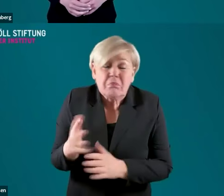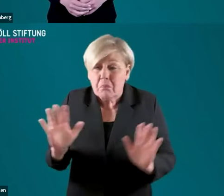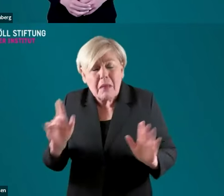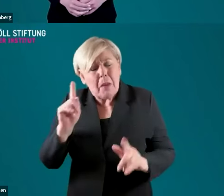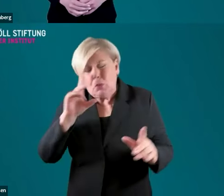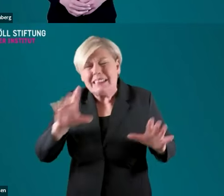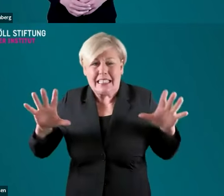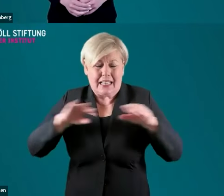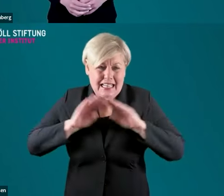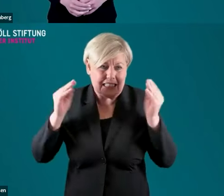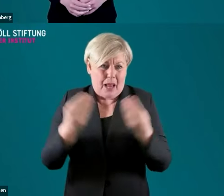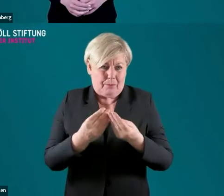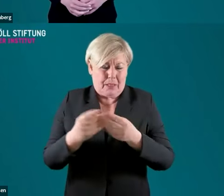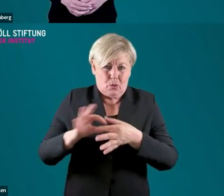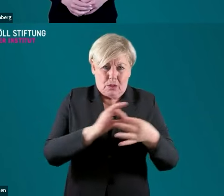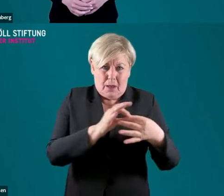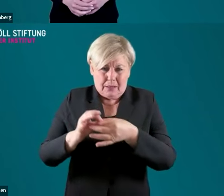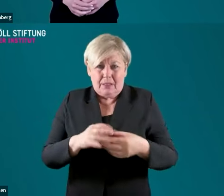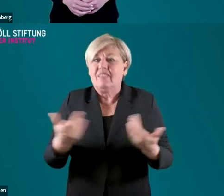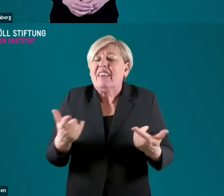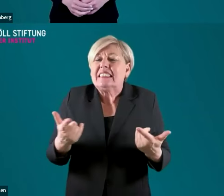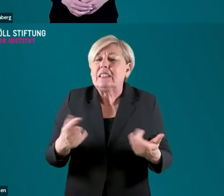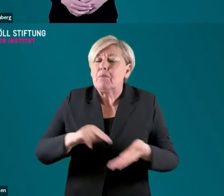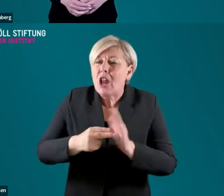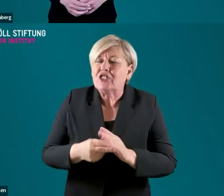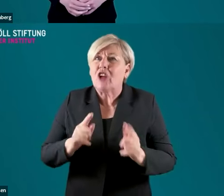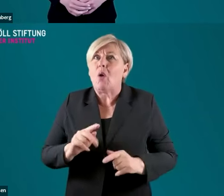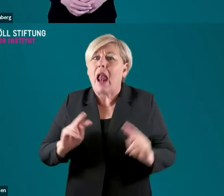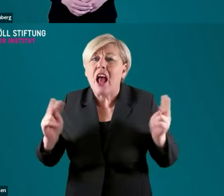Was wird politisch, gleichstellungspolitisch, feministisch dann auch an anderen Ecken gefordert,